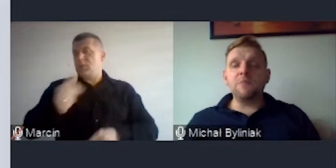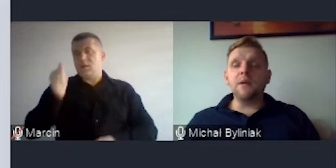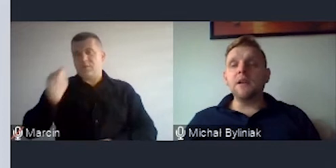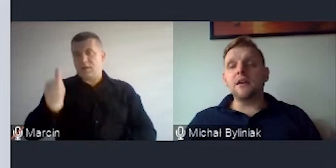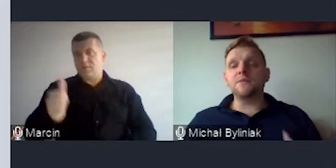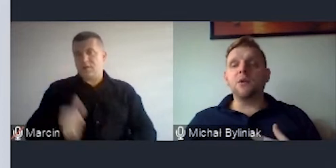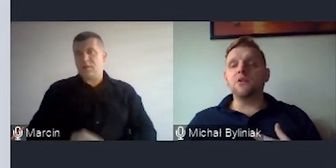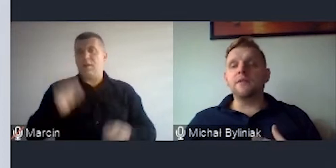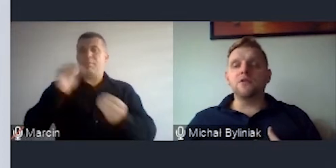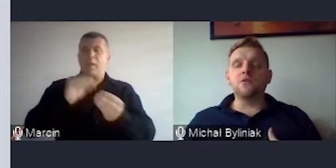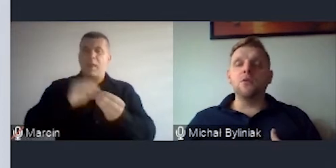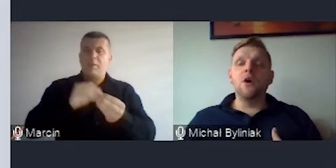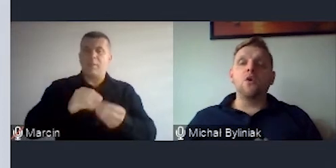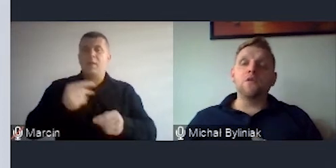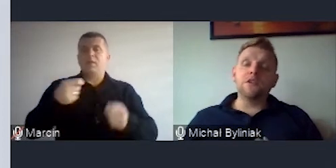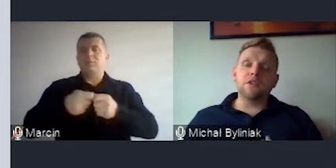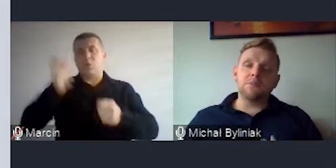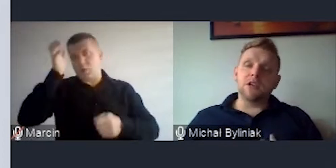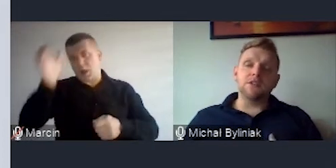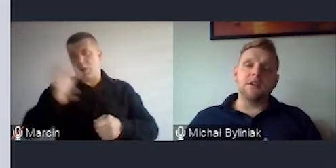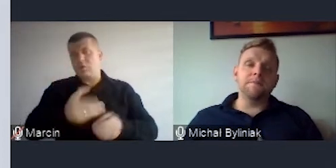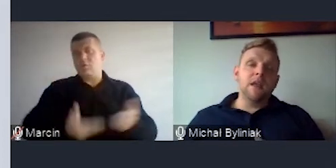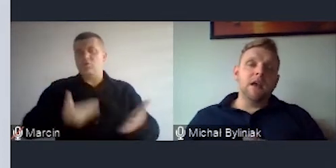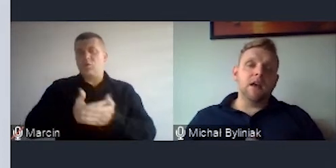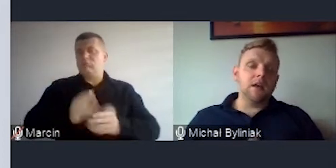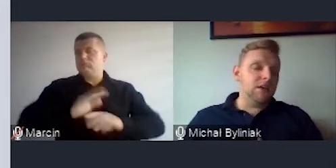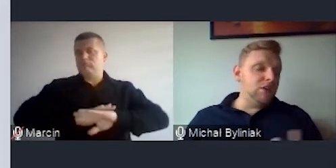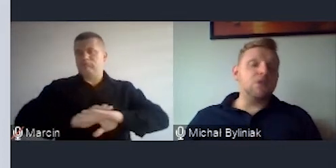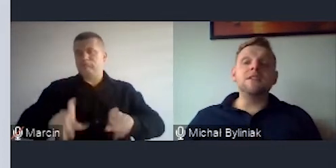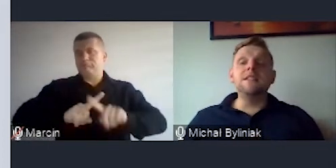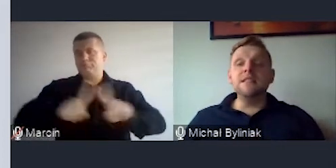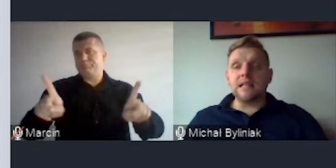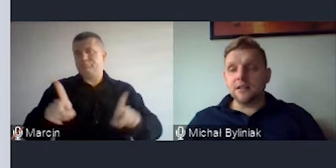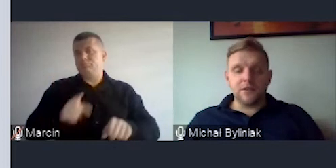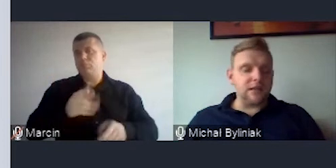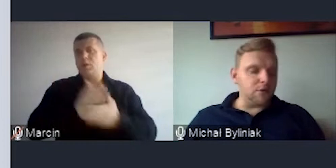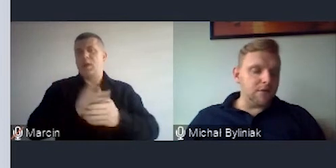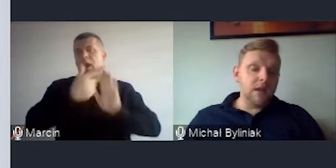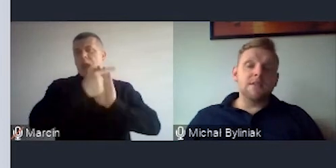i premie dla współautora wniosku również nie przejdzie. I to jest lista tych wydatków.